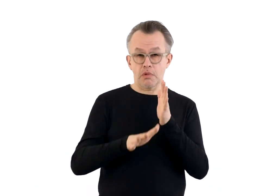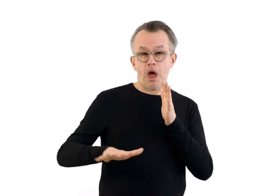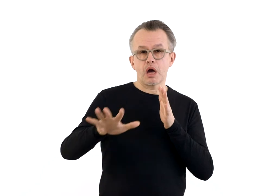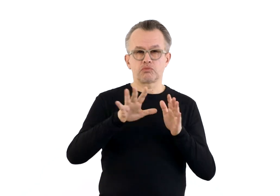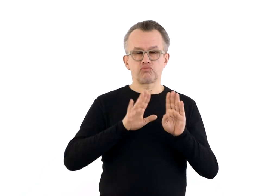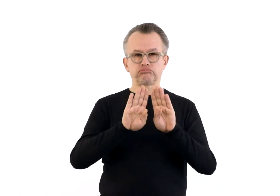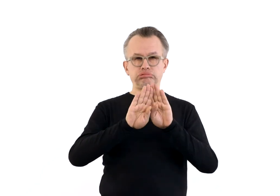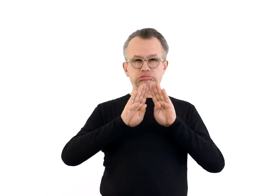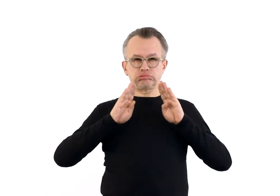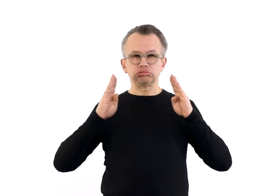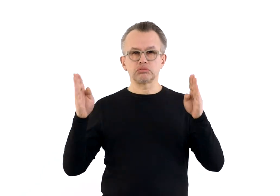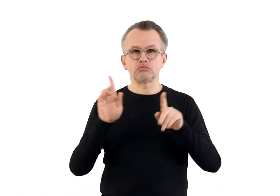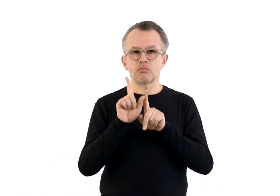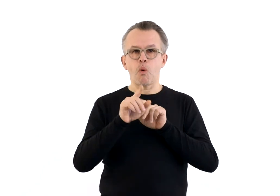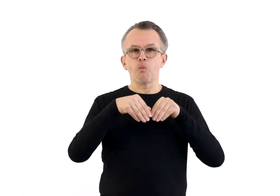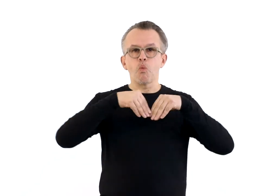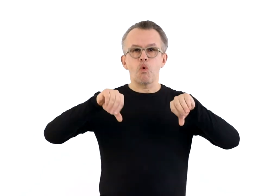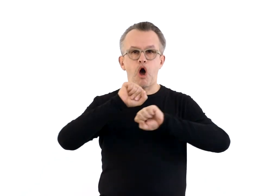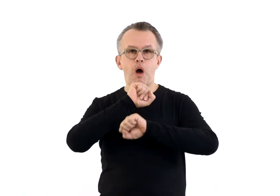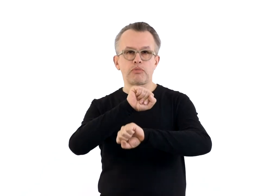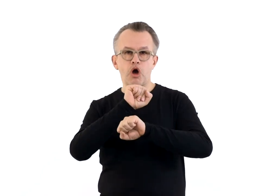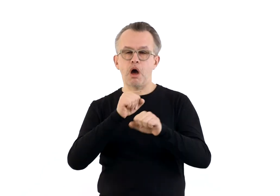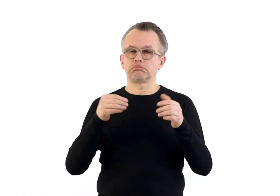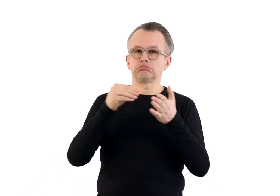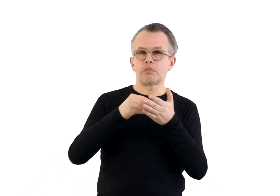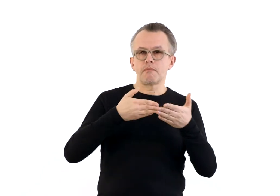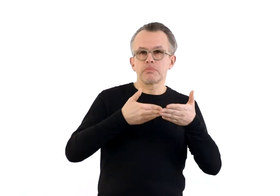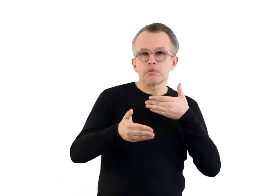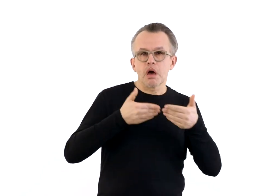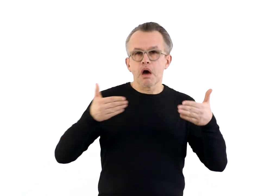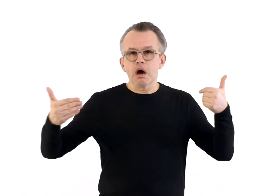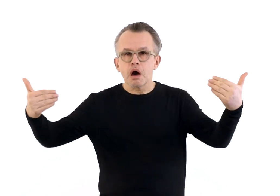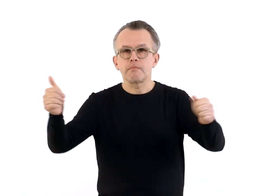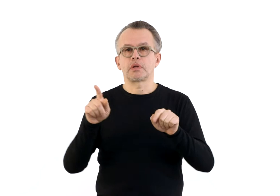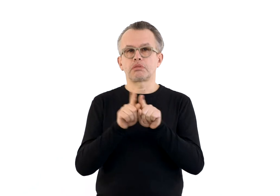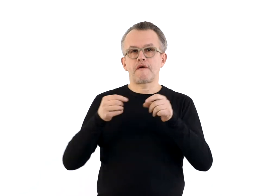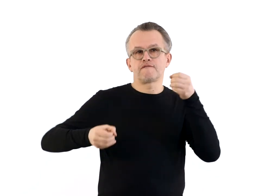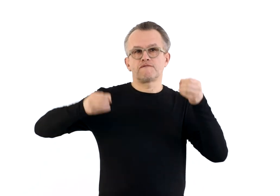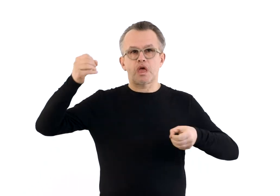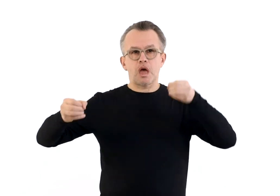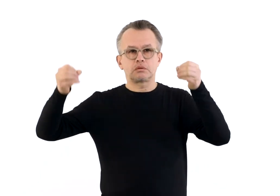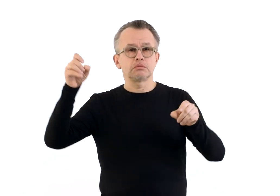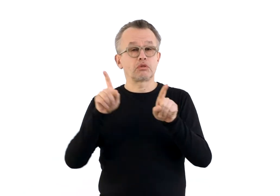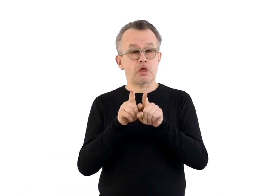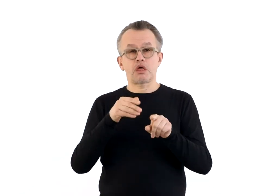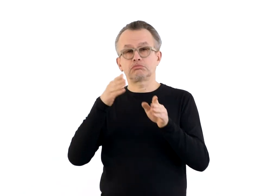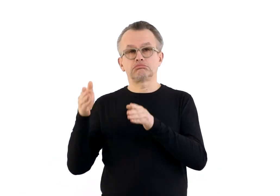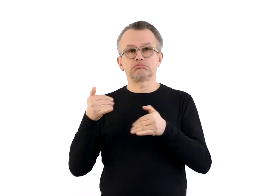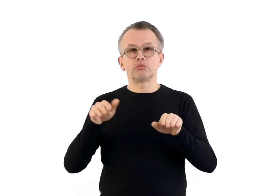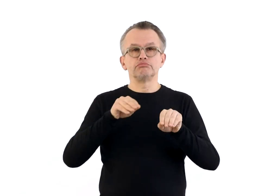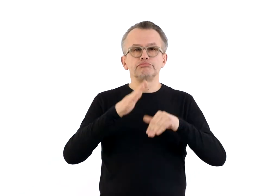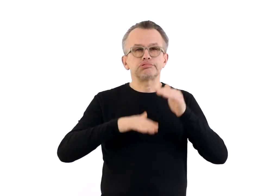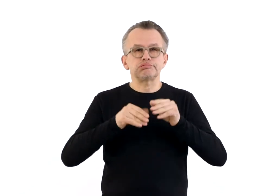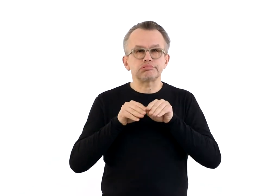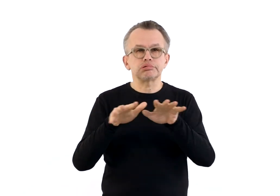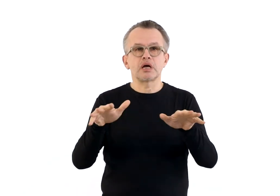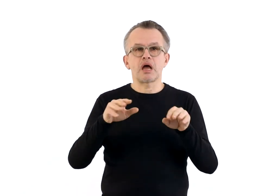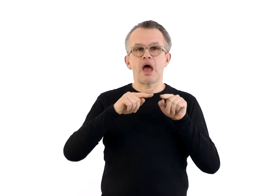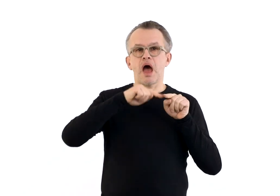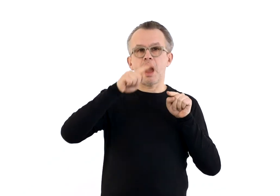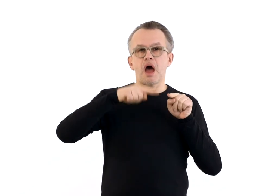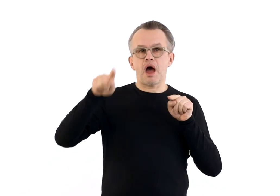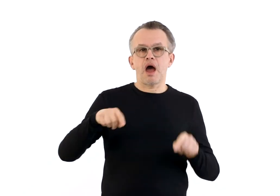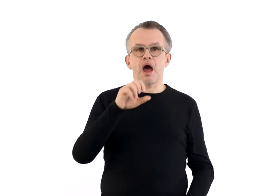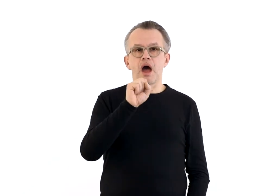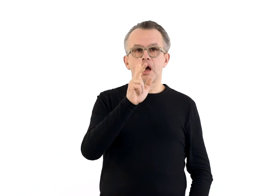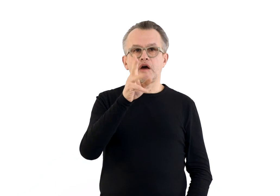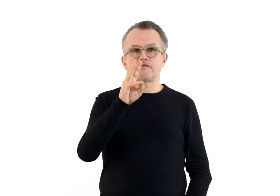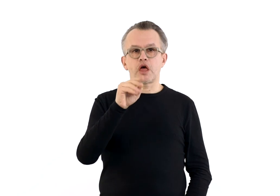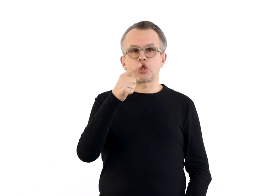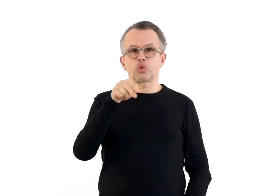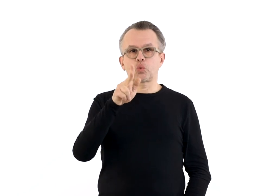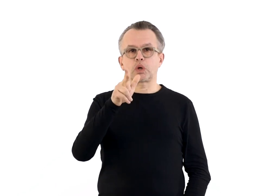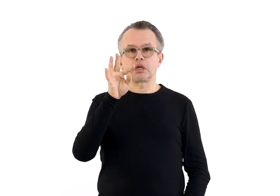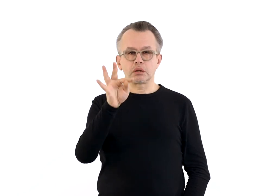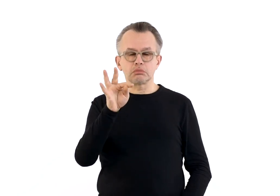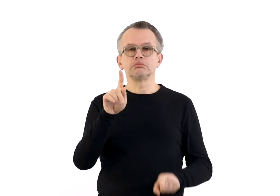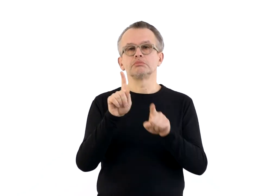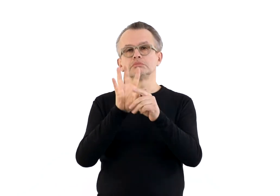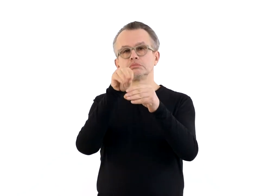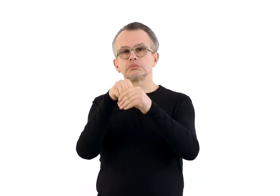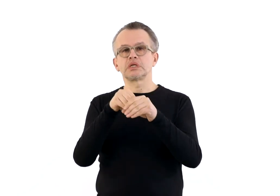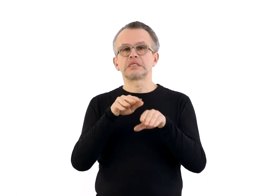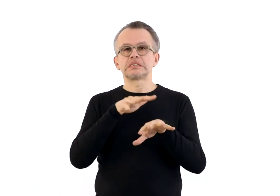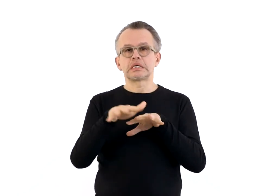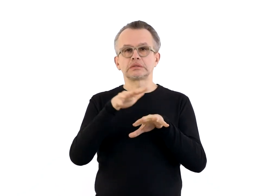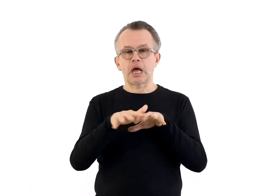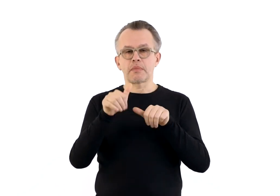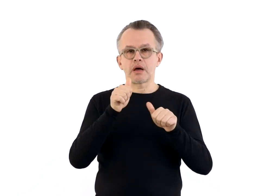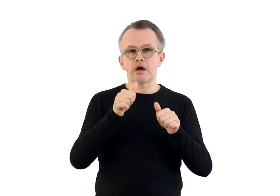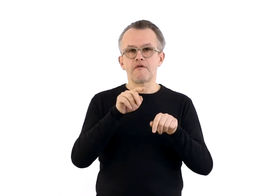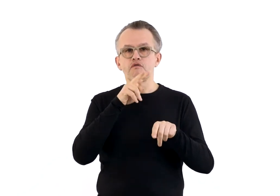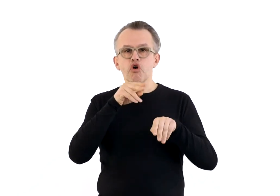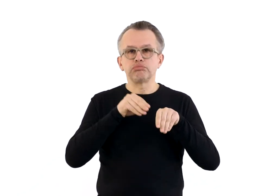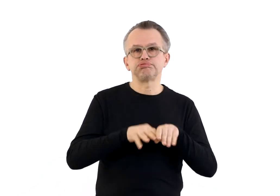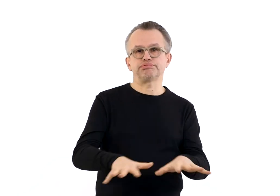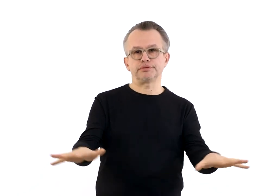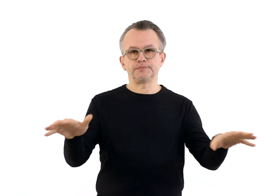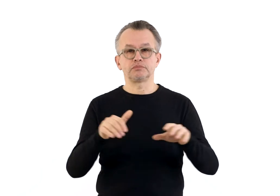Miasta otaczano murami obronnymi z bramami, wieżami, rozbudowywano akwedukty i system kanalizacyjny.